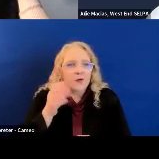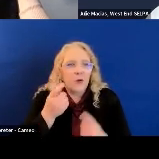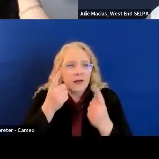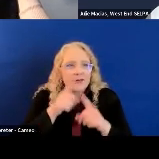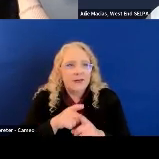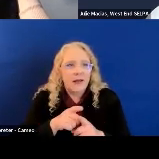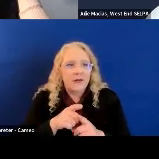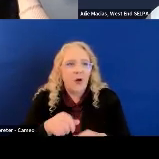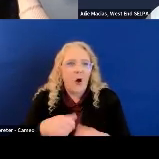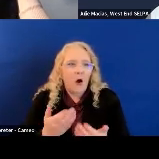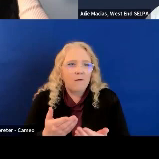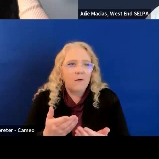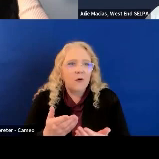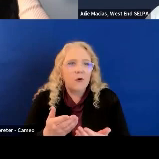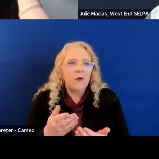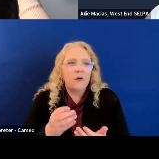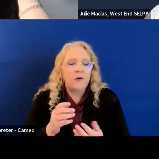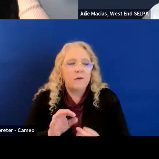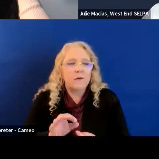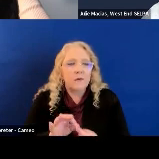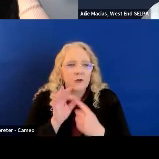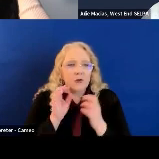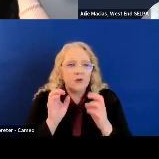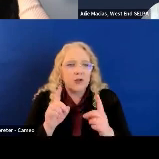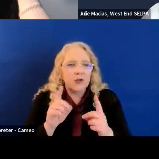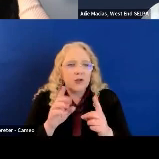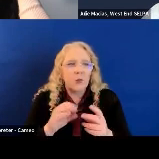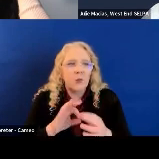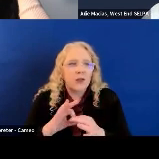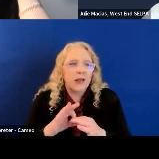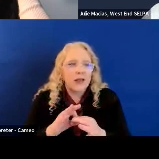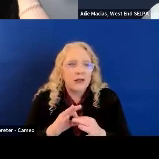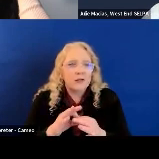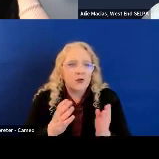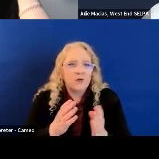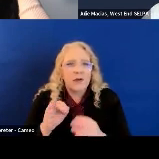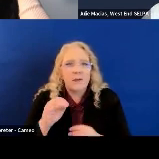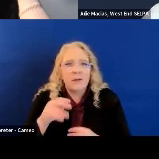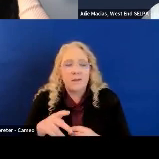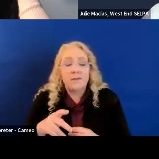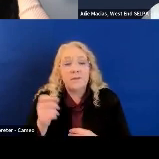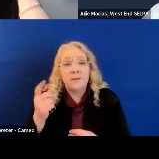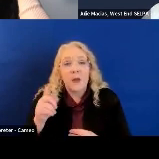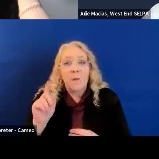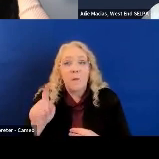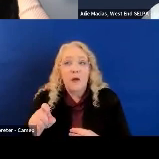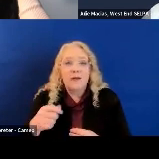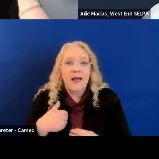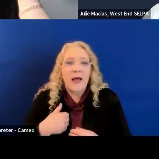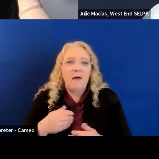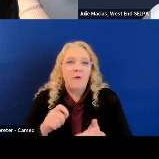servicios relacionados en el IEP la escuela debe obtener su permiso por escrito antes de evaluar a su hijo